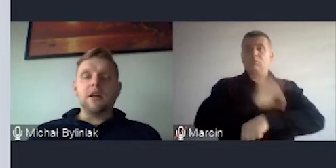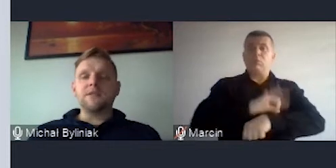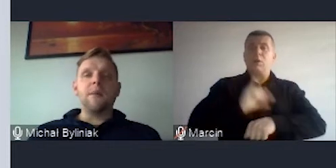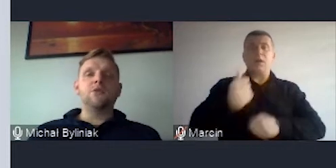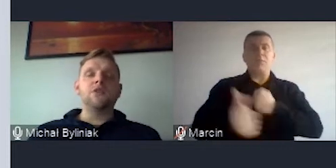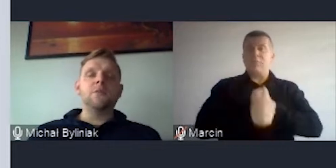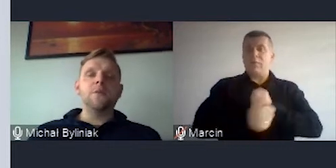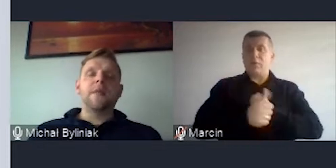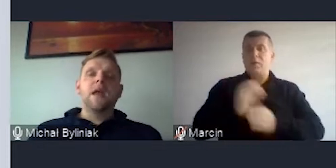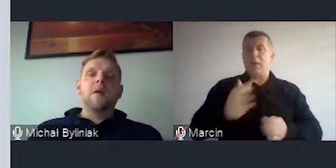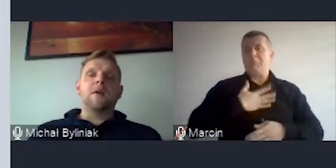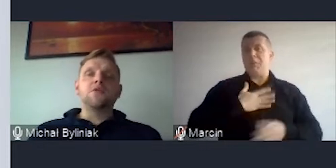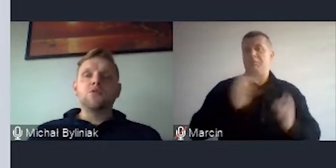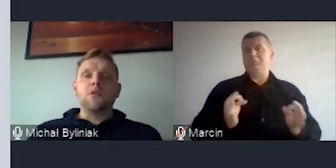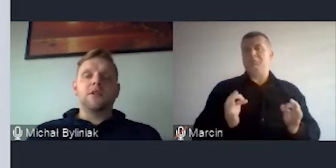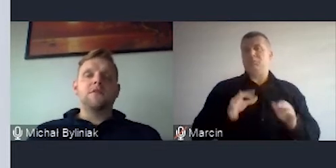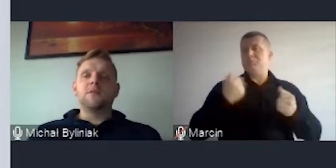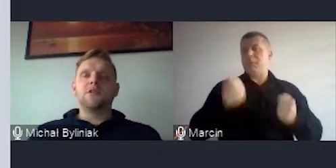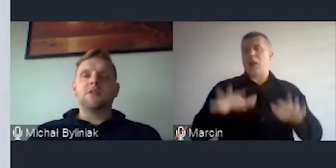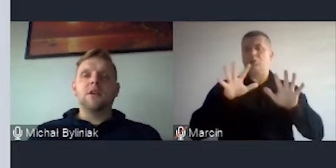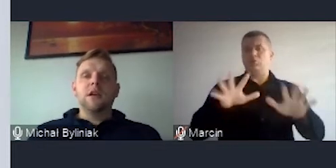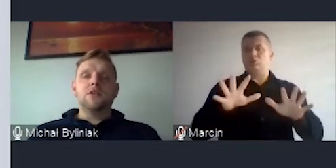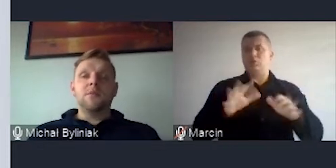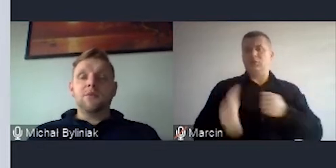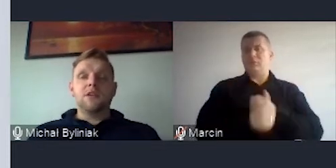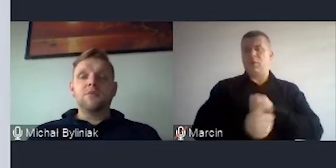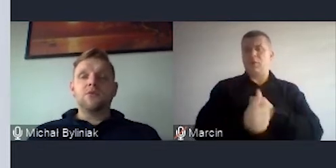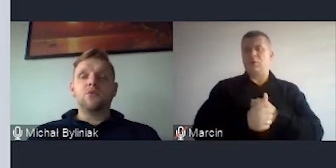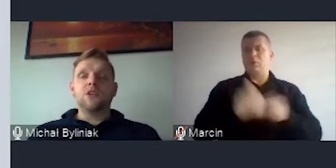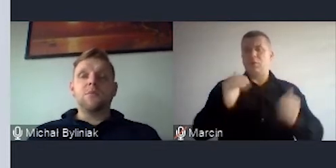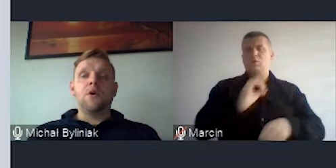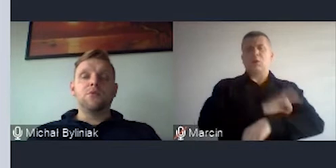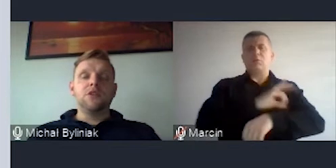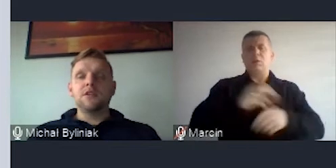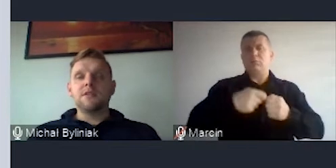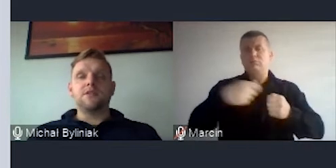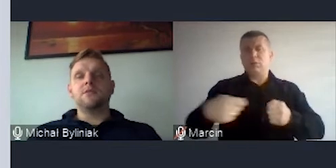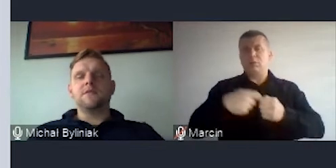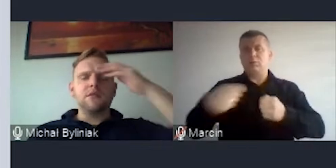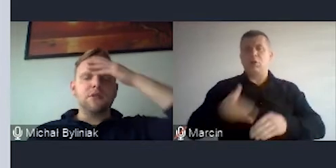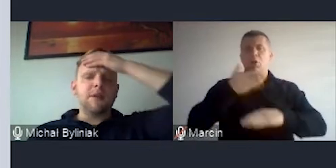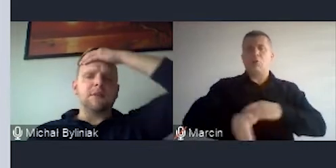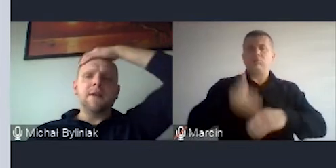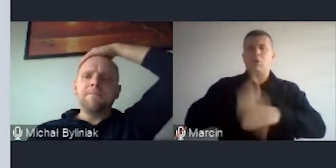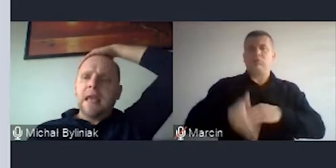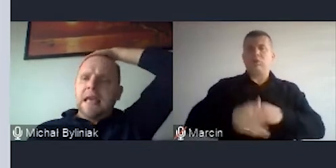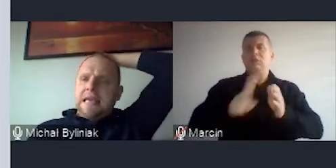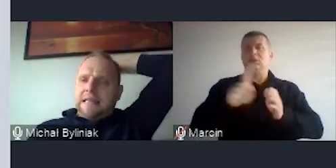teraz mamy ku temu bardzo dużo obiektywnych przyczyn, żeby projekty przedłużać bo opóźnienia się zdarzają ze względu na pandemię.